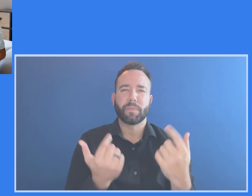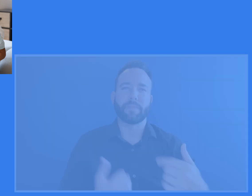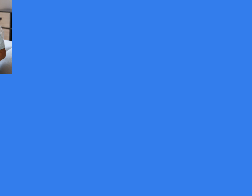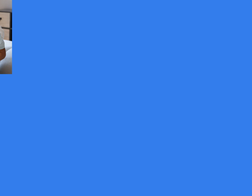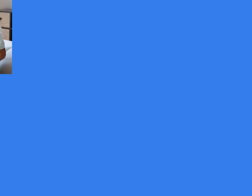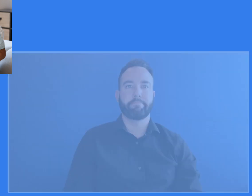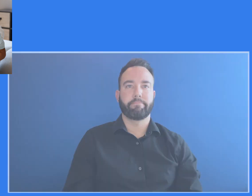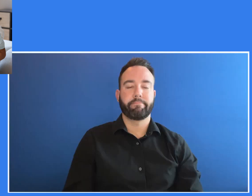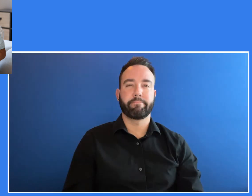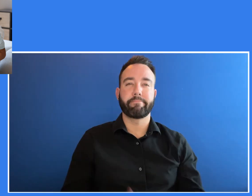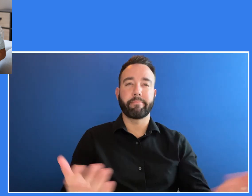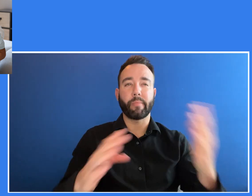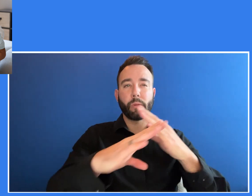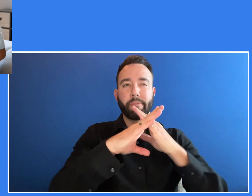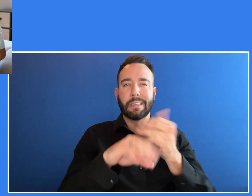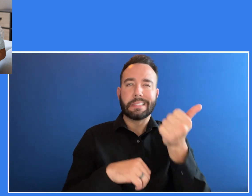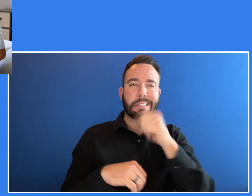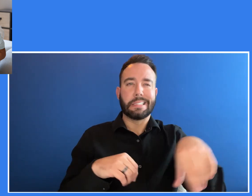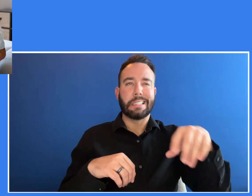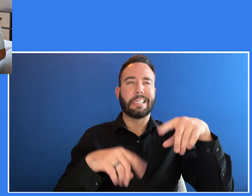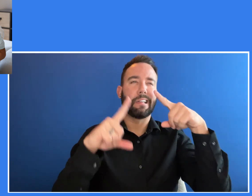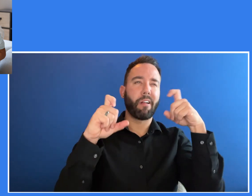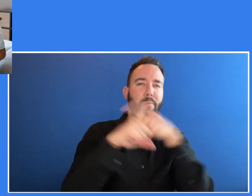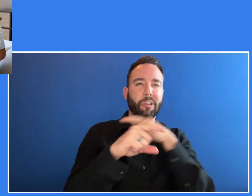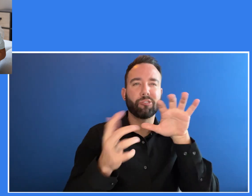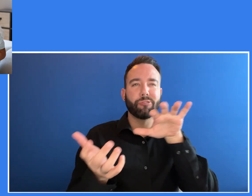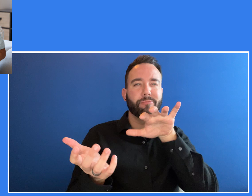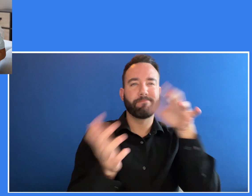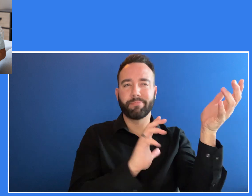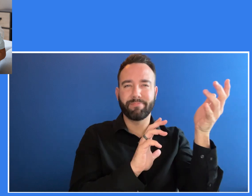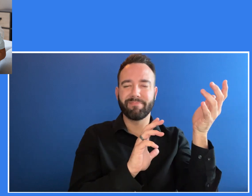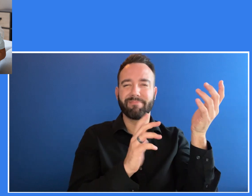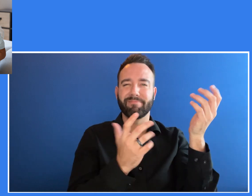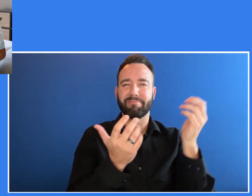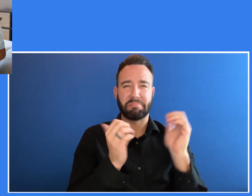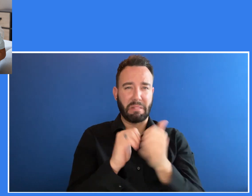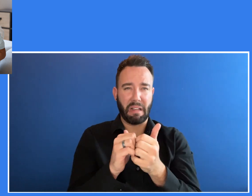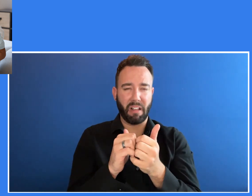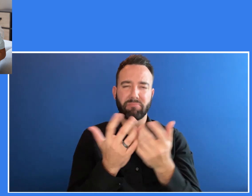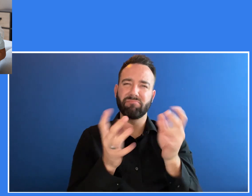La prevención de complicaciones en los niños con anemia de células falciformes